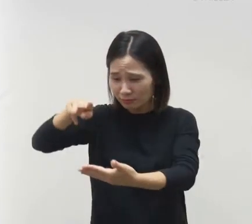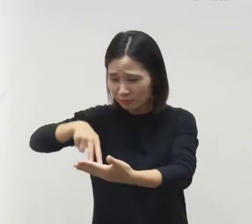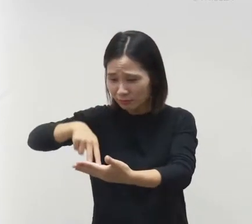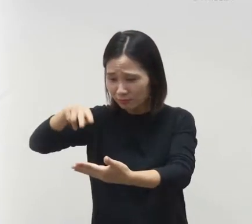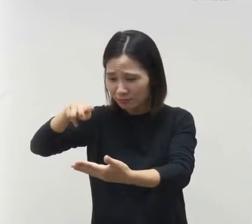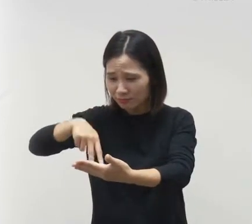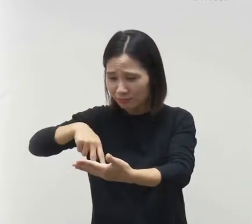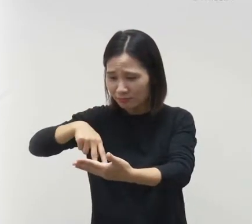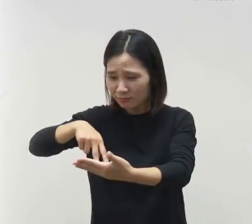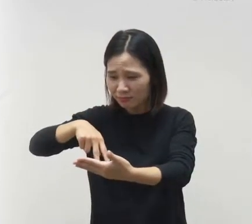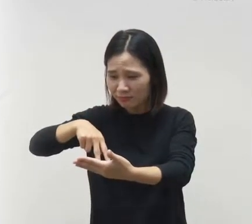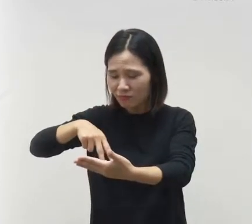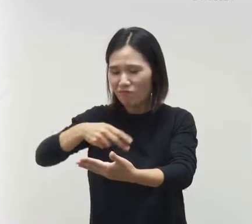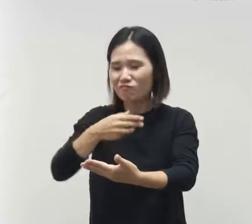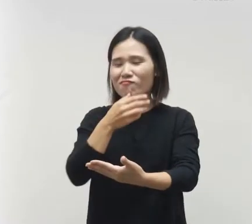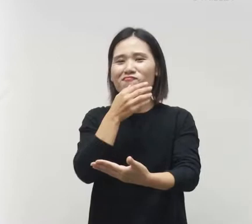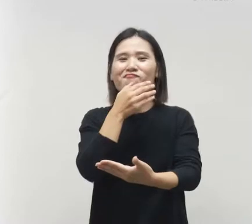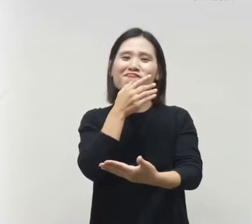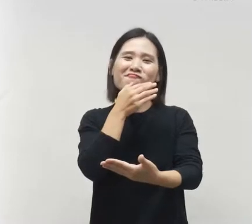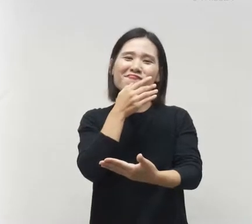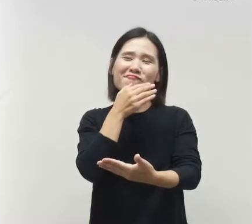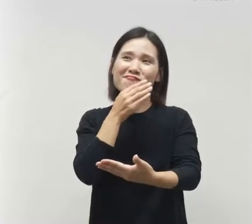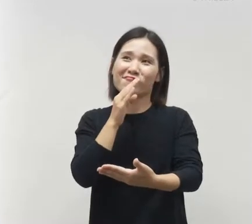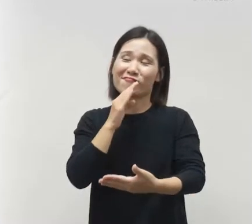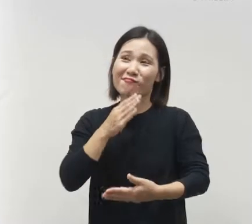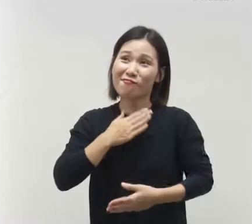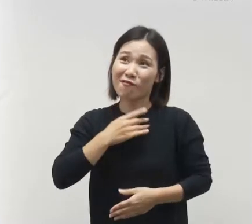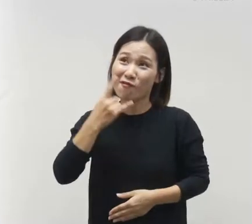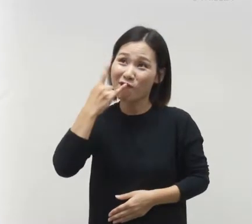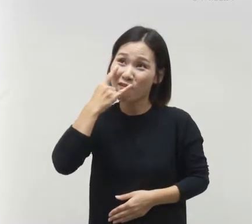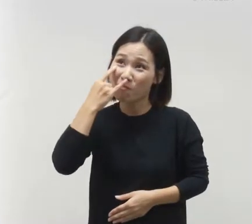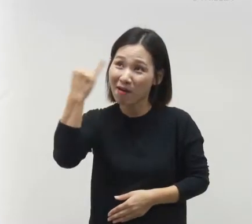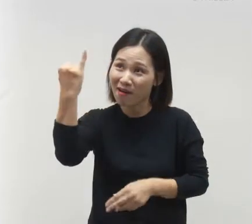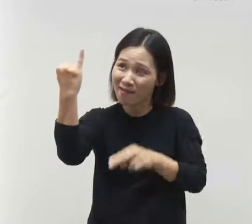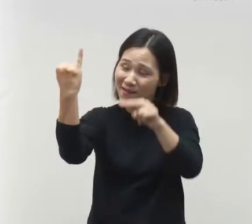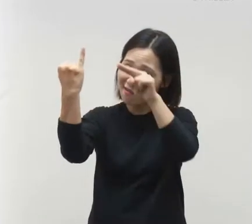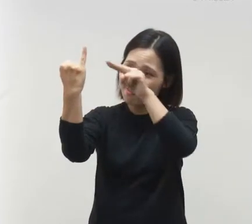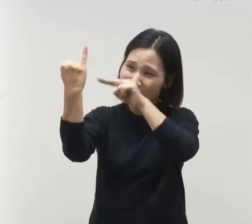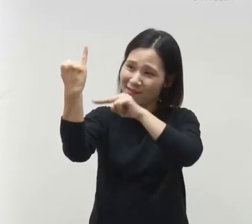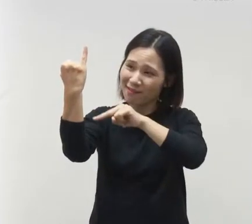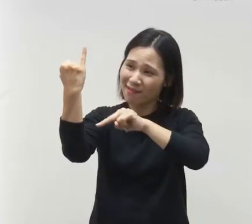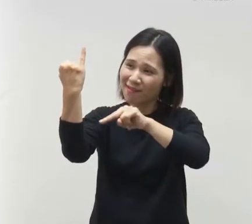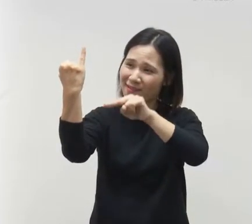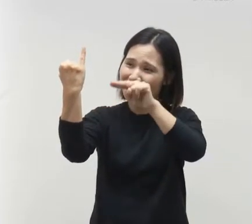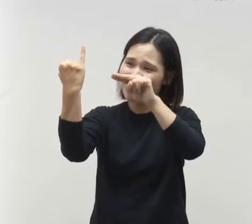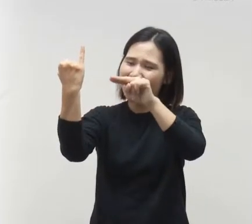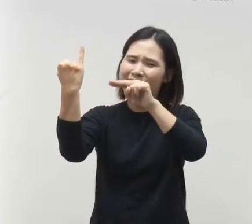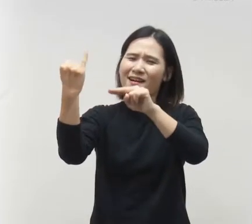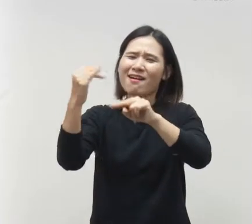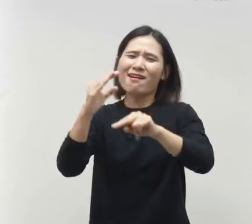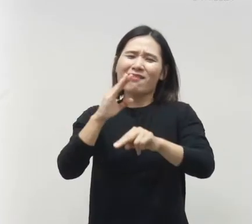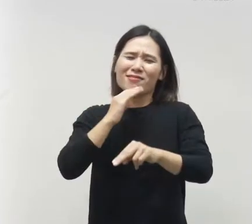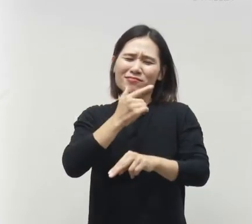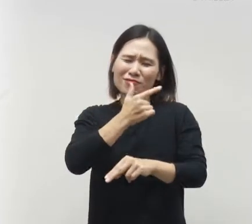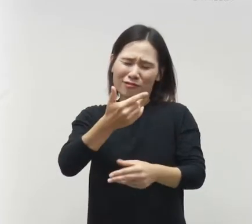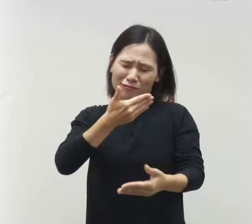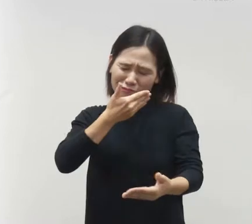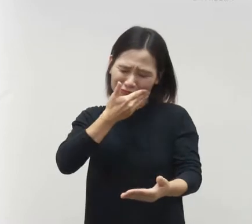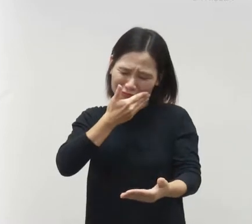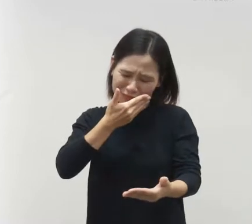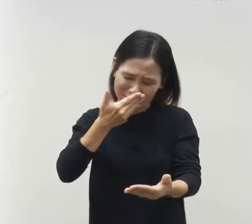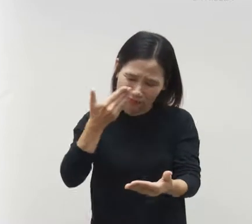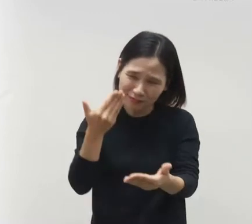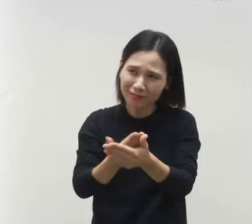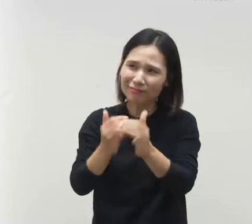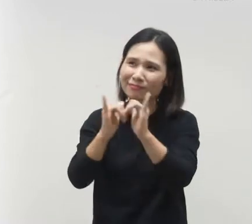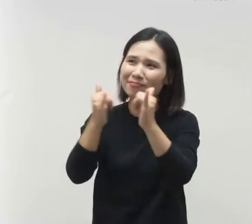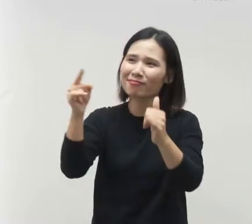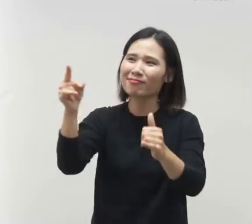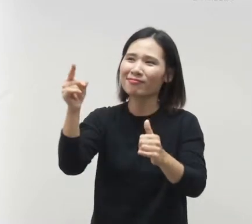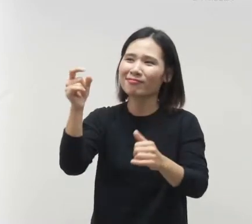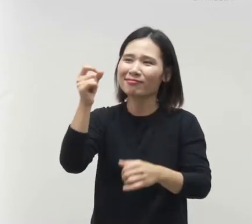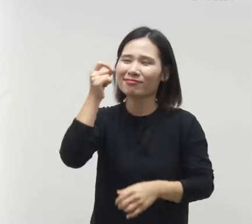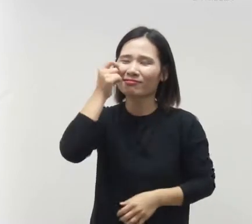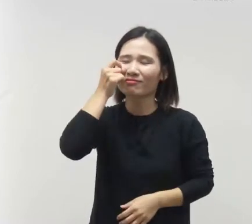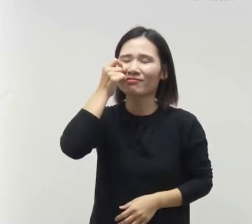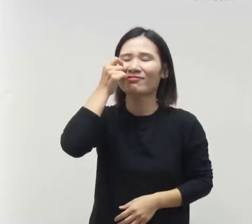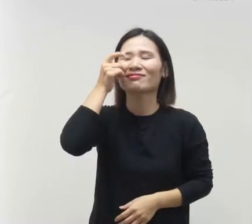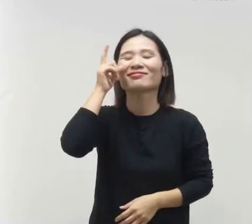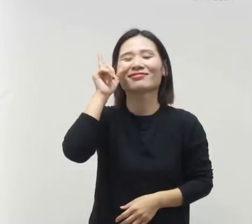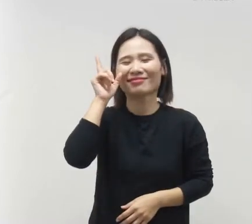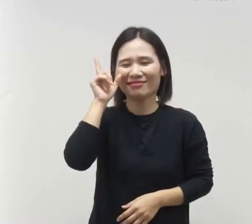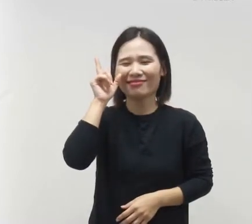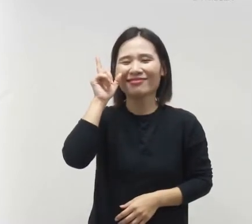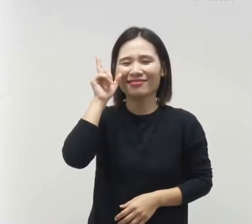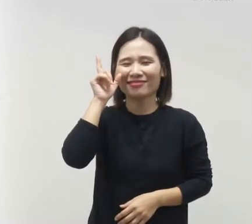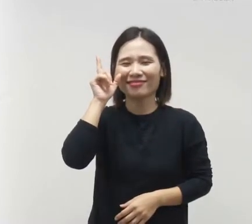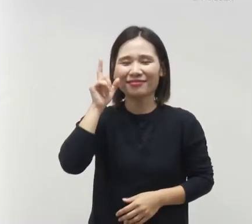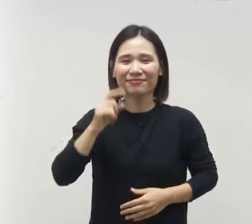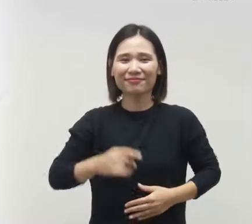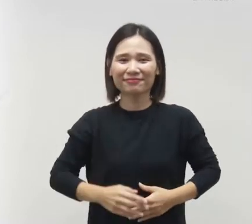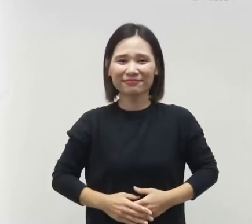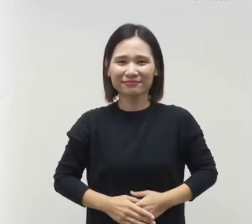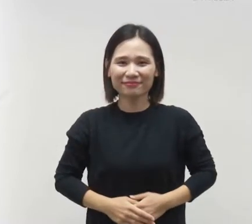이 책을 읽는 순간만큼은 정말 소중한 사람이란 것을 깨닫게 되었다.